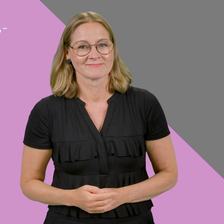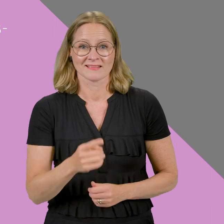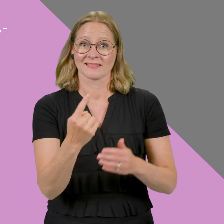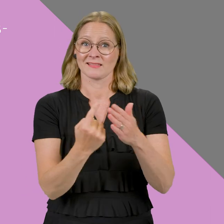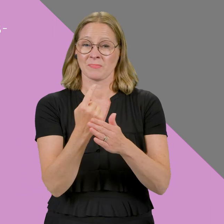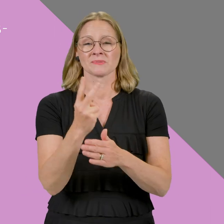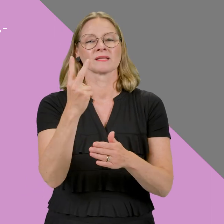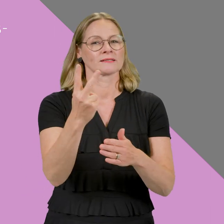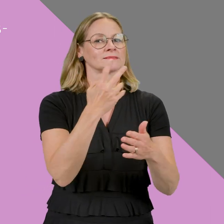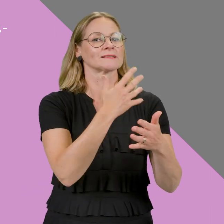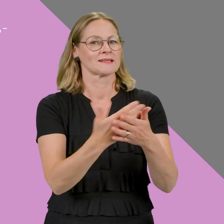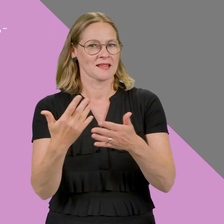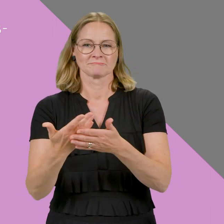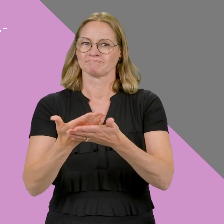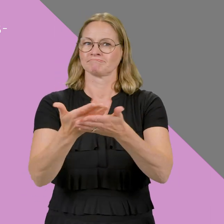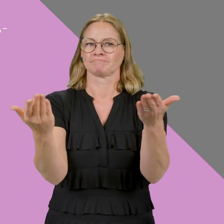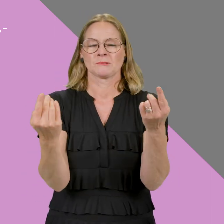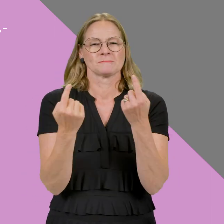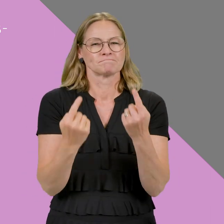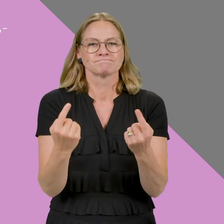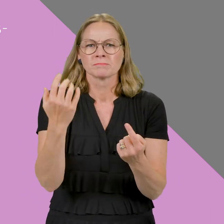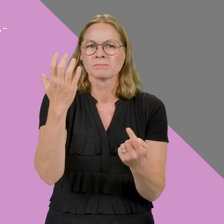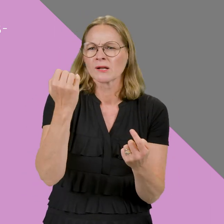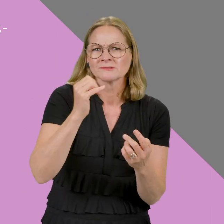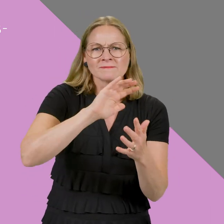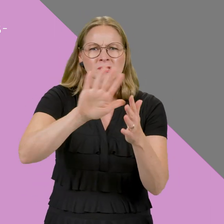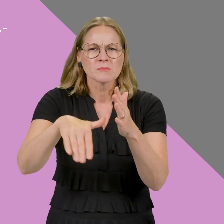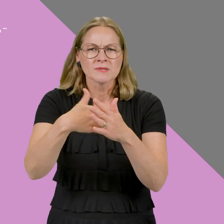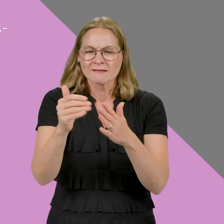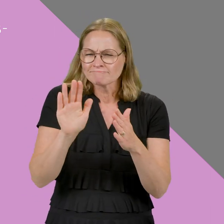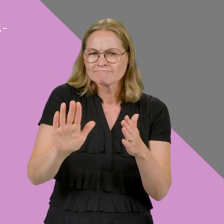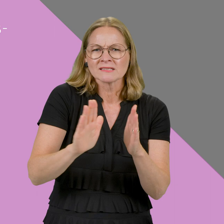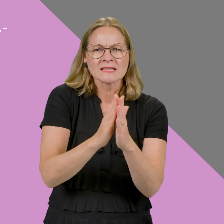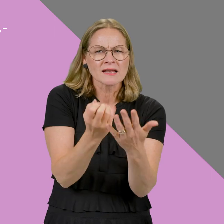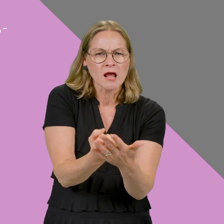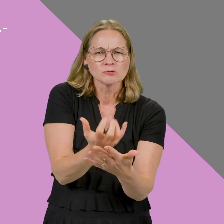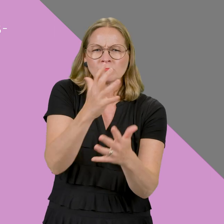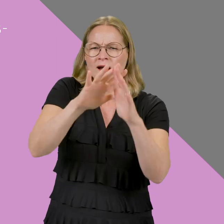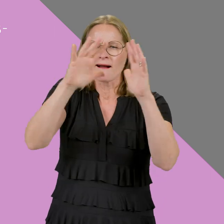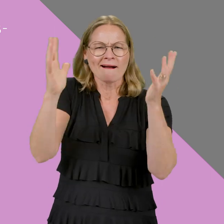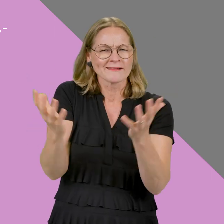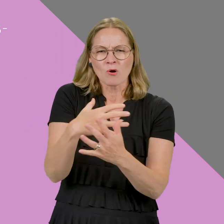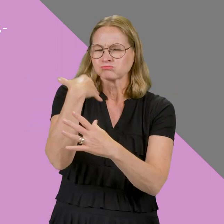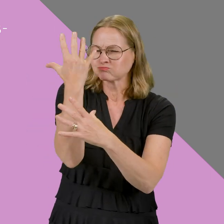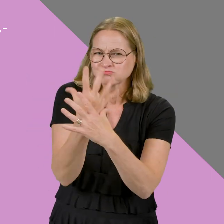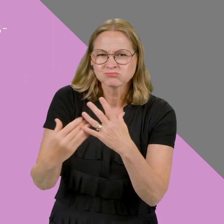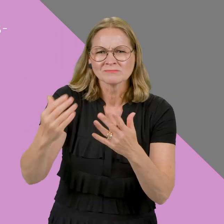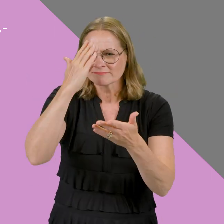Kaksikielinen tapahtuma tarjoaa ainutlaatuisen tilaisuuden - sukeltaa viittomakielisen kirjallisuuden maailmaan -